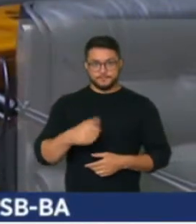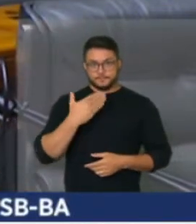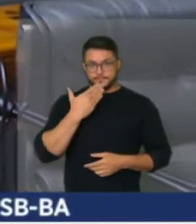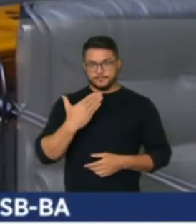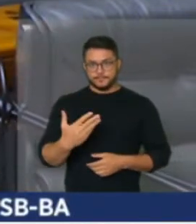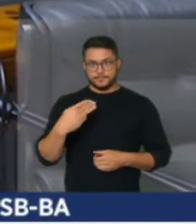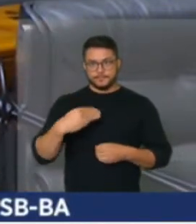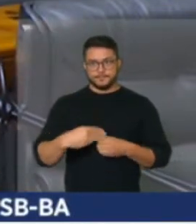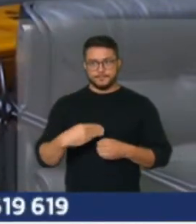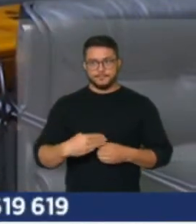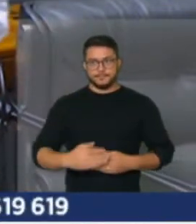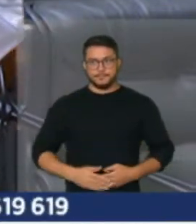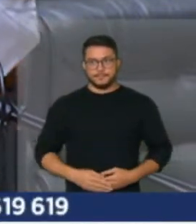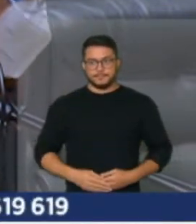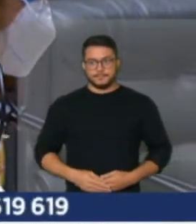BRASILEIROS. -- [PRESIDENTE]: PSB